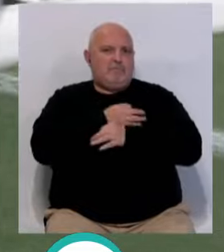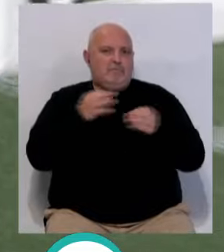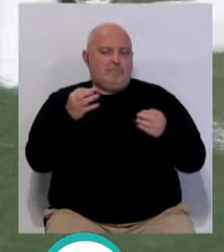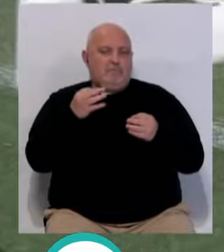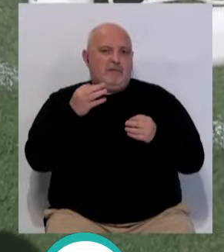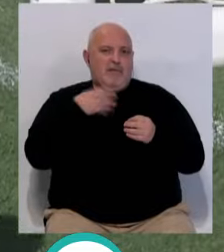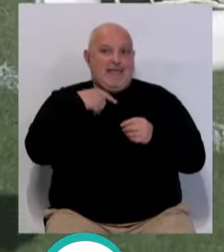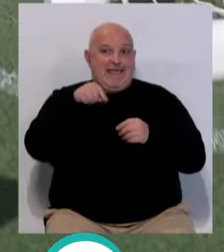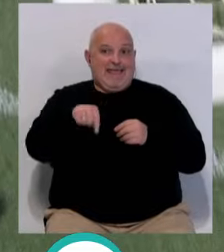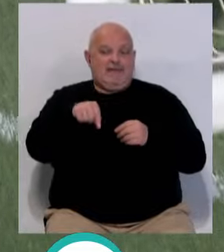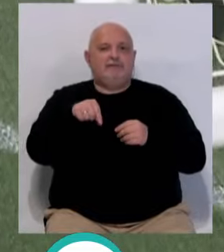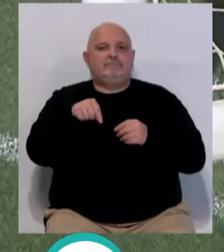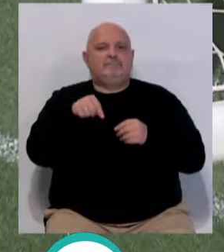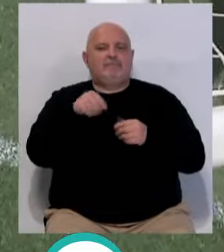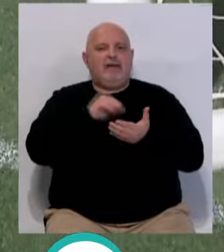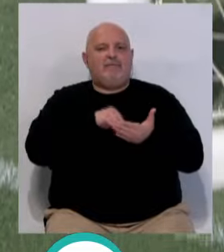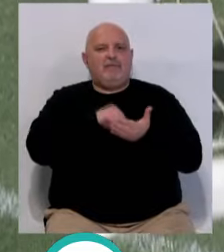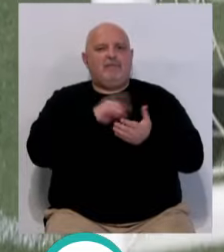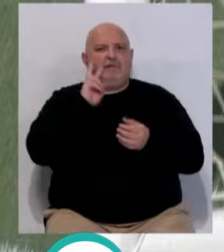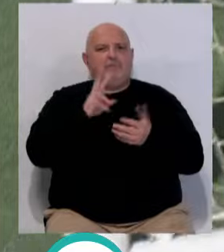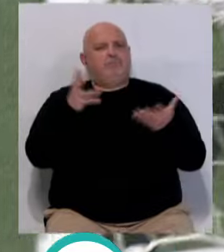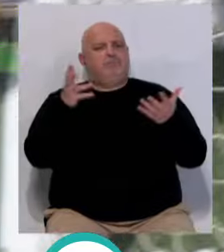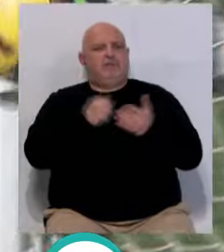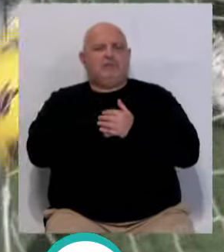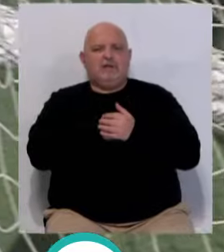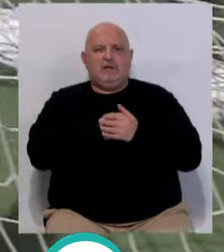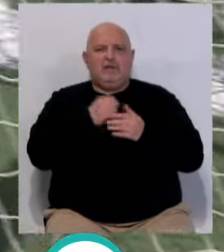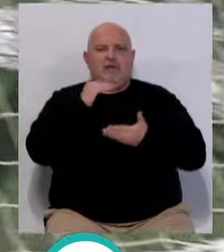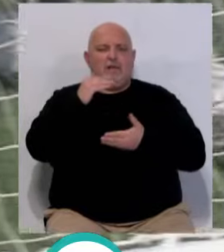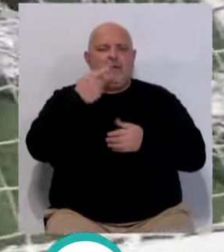nosotros ahí muchas veces miramos [ __ ] pues El chaval este ha jugado la copa jugado esto y